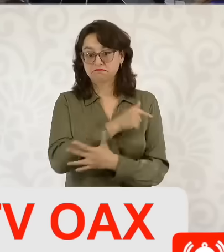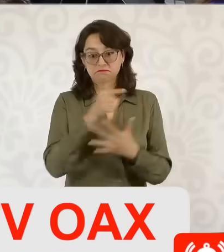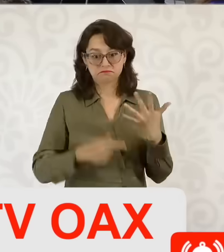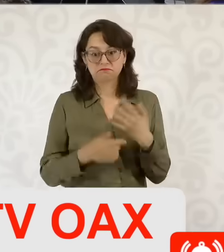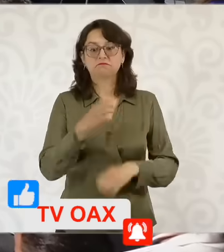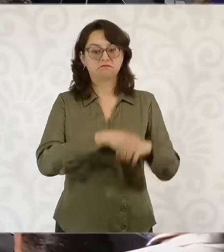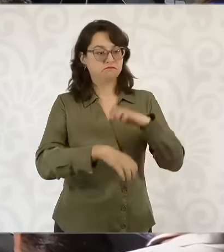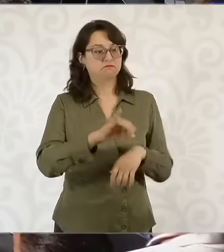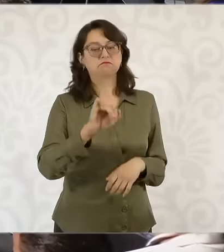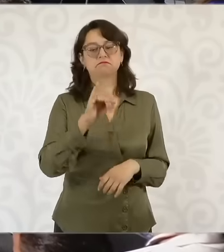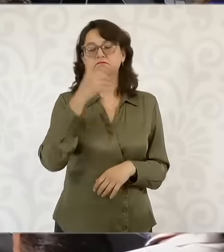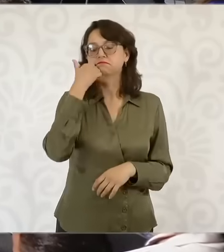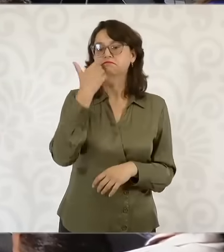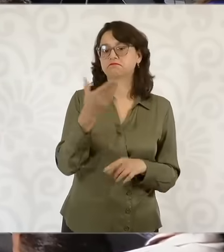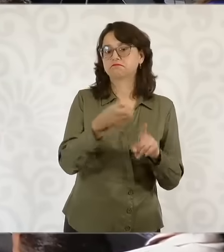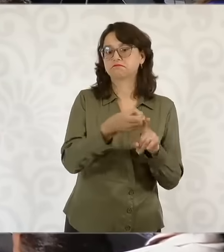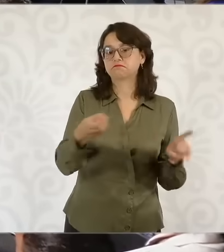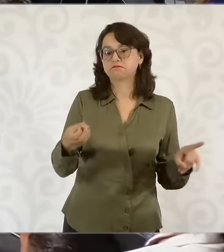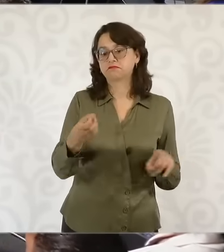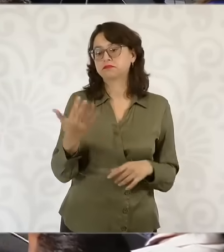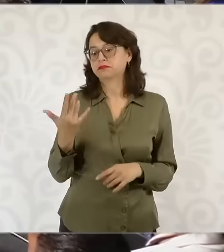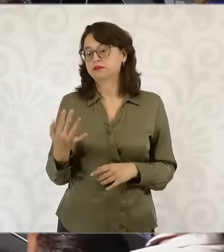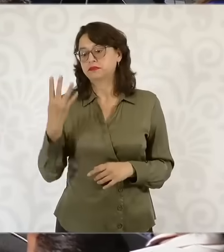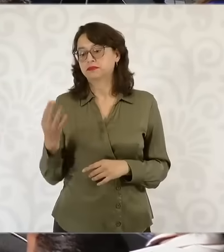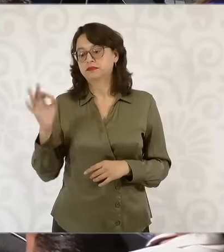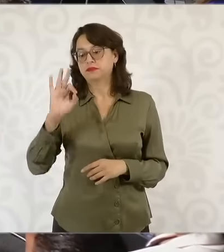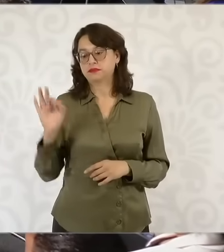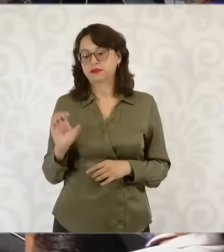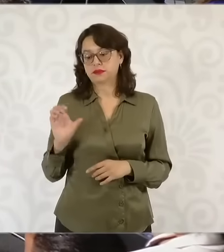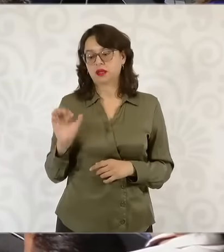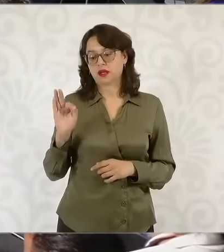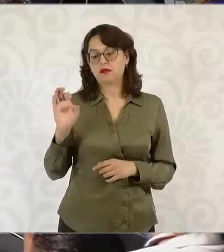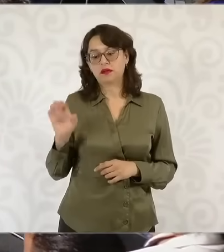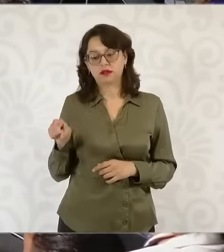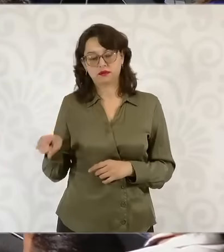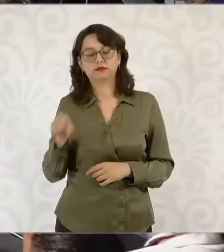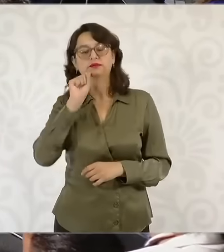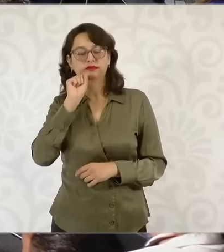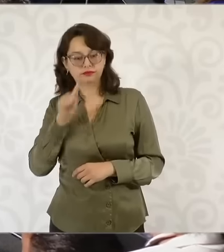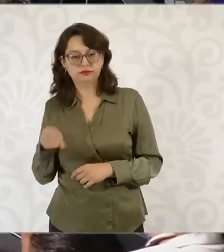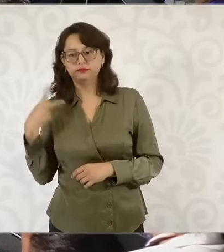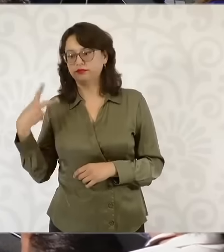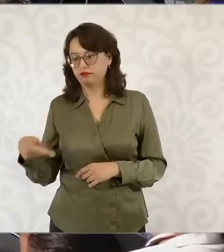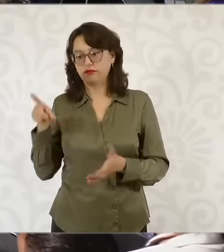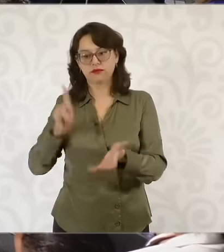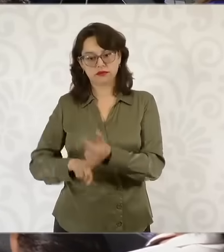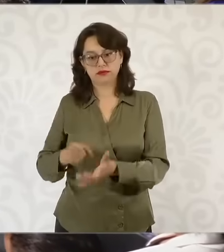quieren generar y el 54% de CFE también está garantizada sus formas de financiamiento,